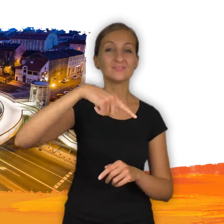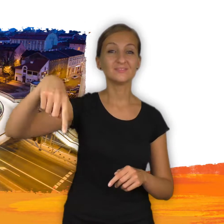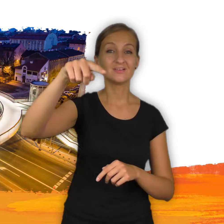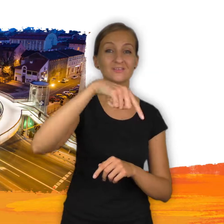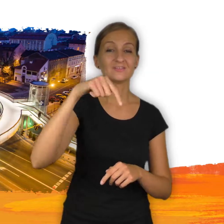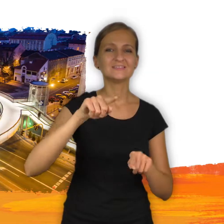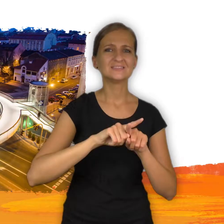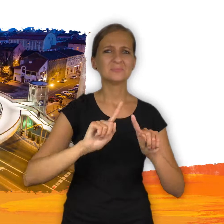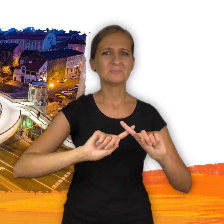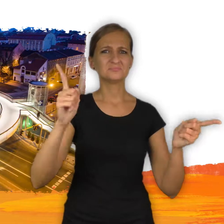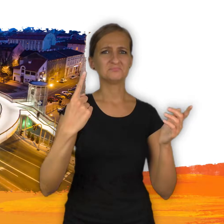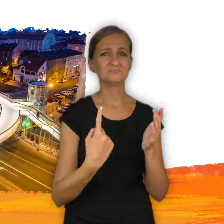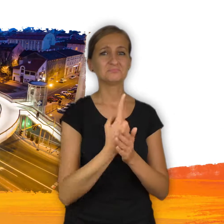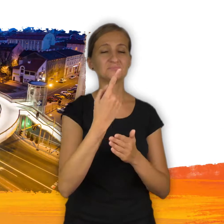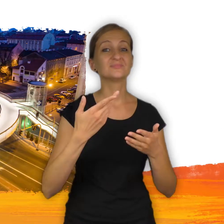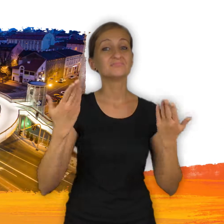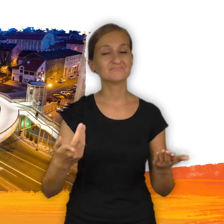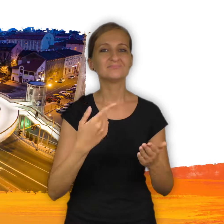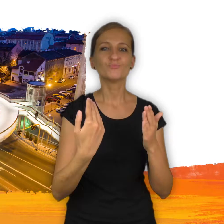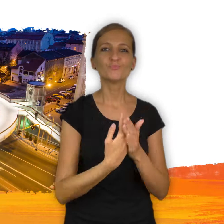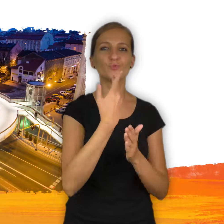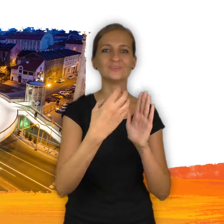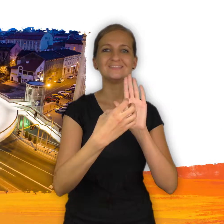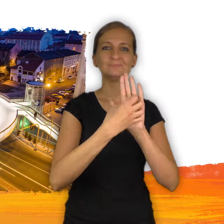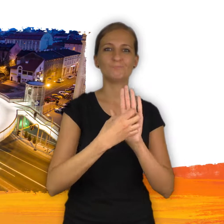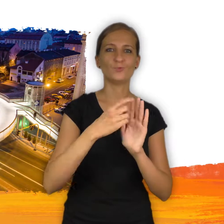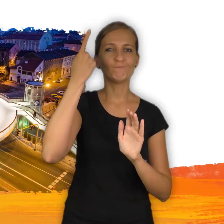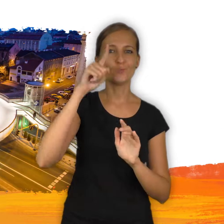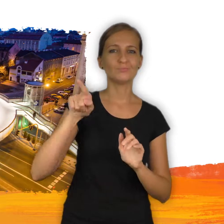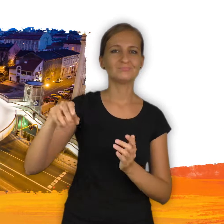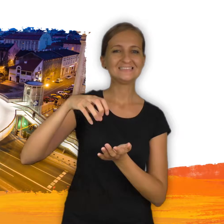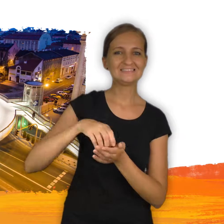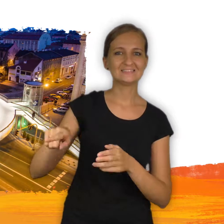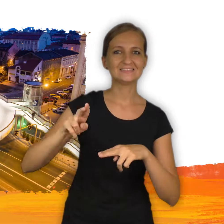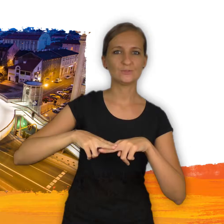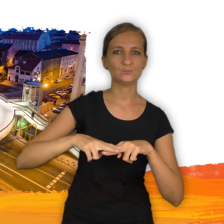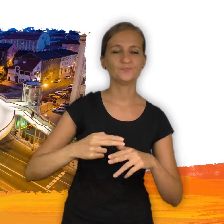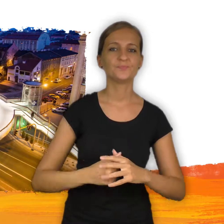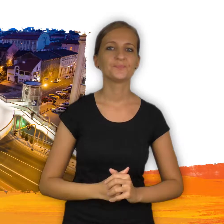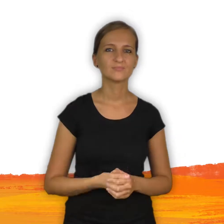Kładka jest tak charakterystyczna, że stała się nowym symbolem miasta.